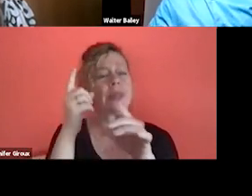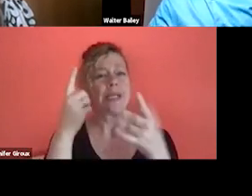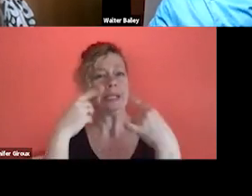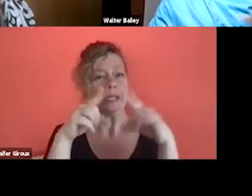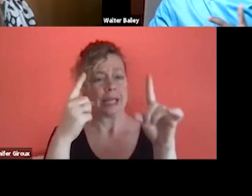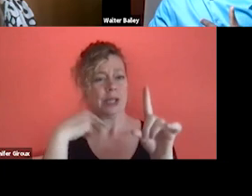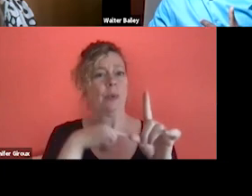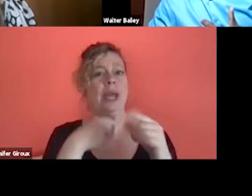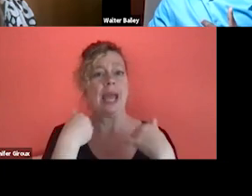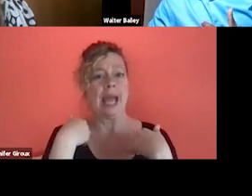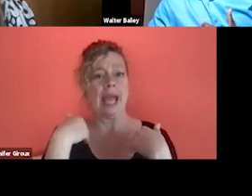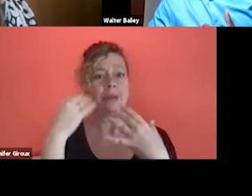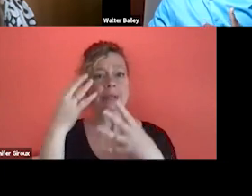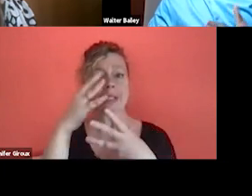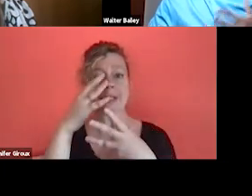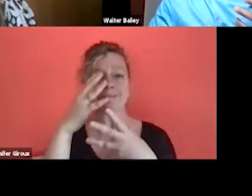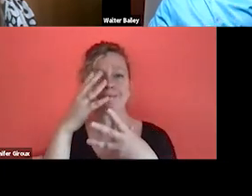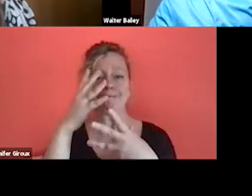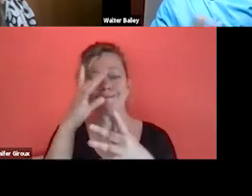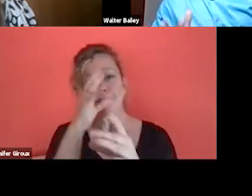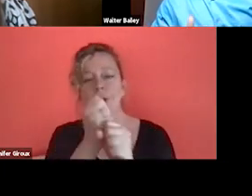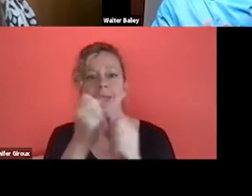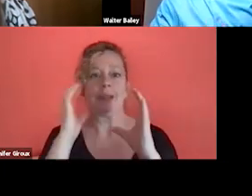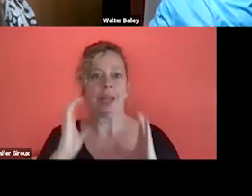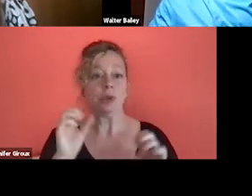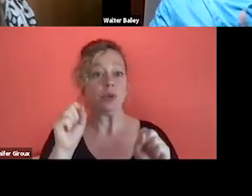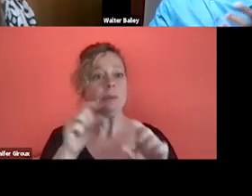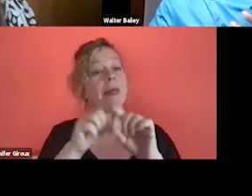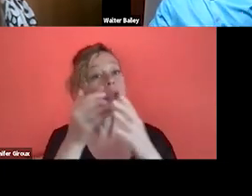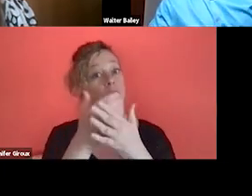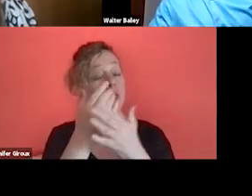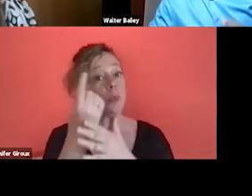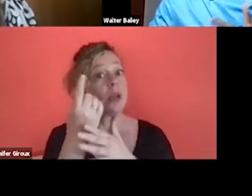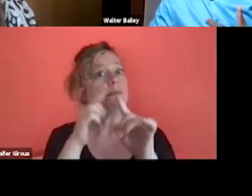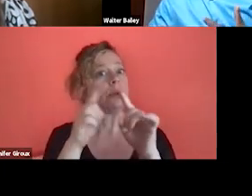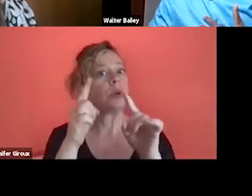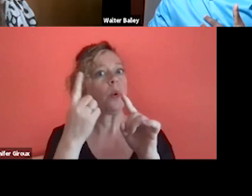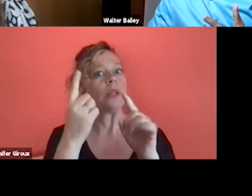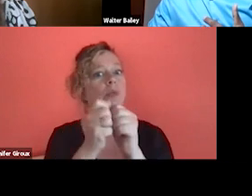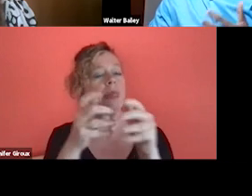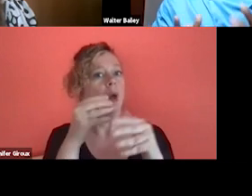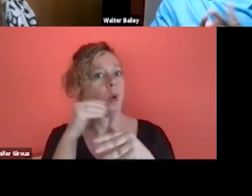fue involucrar a los clientes que pudimos, pero los otros que eran nuevos o los que estaban sin hogar tratando de entrar